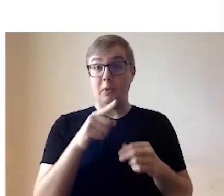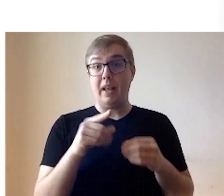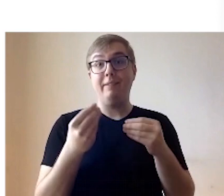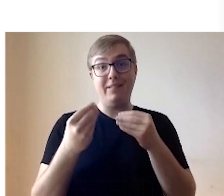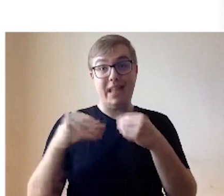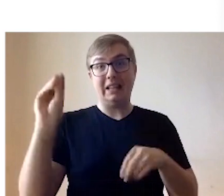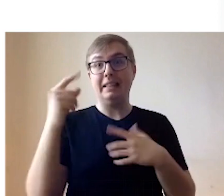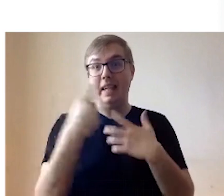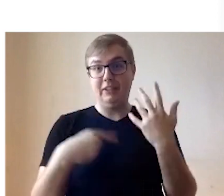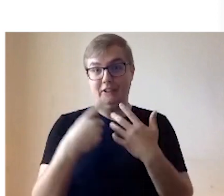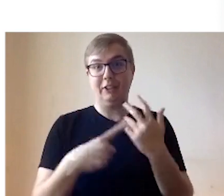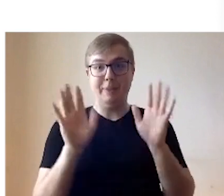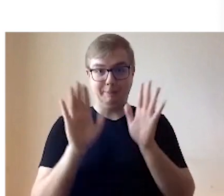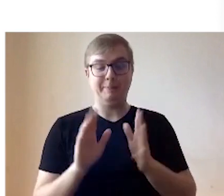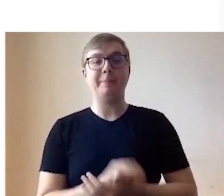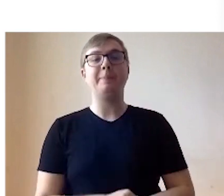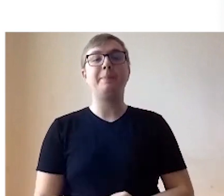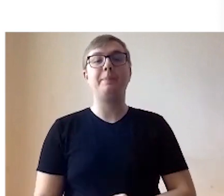Mamy coraz więcej liczb, ale bądźmy spokojni! :)